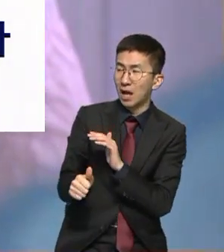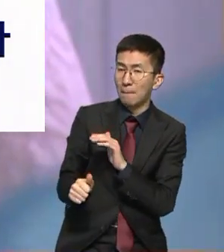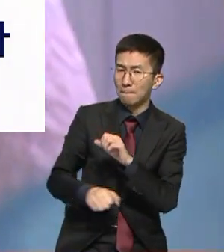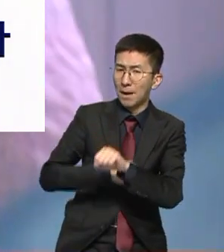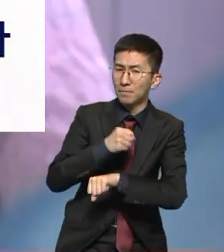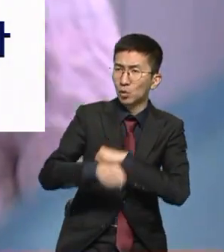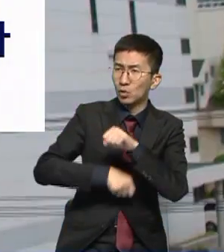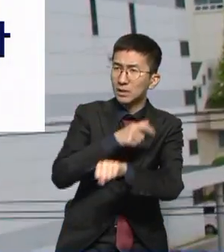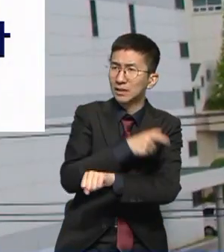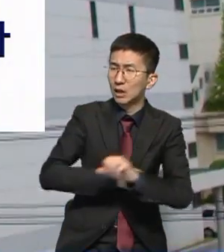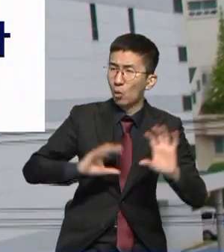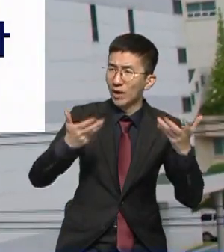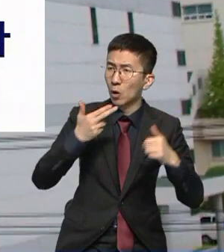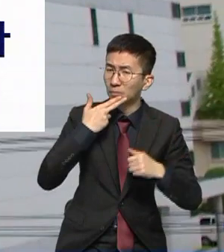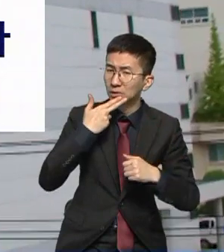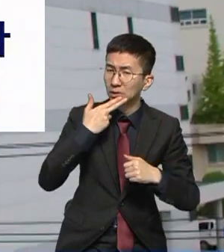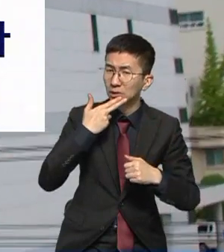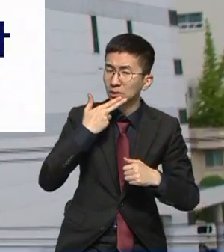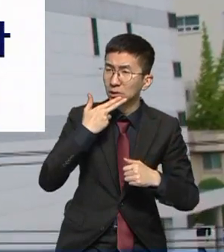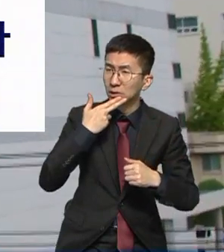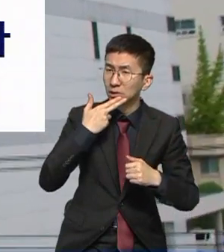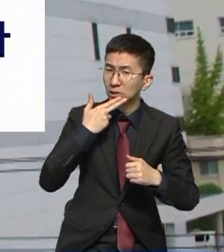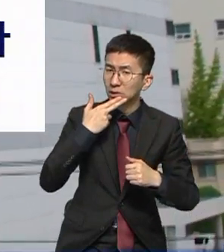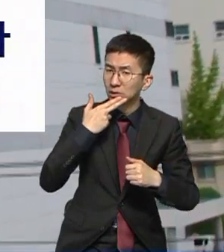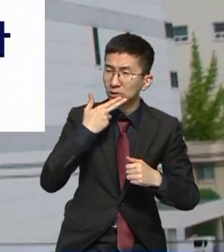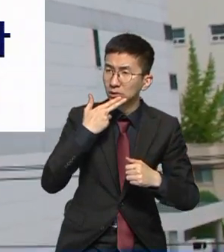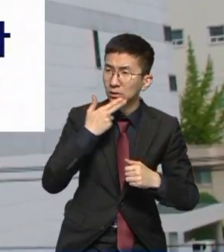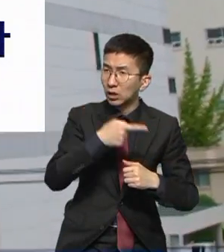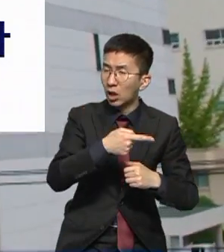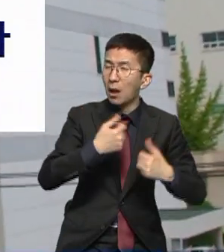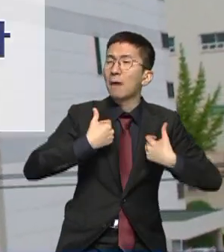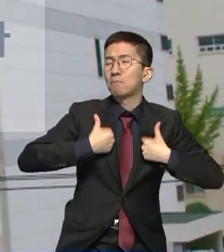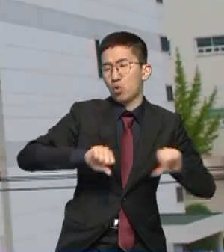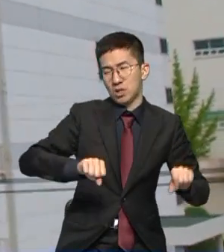즉시 인수 포기를 결정한 점을 문제 삼았습니다.